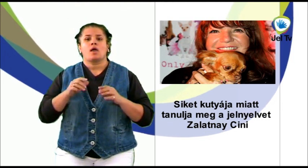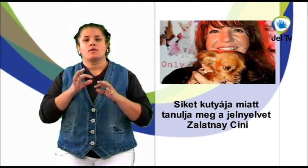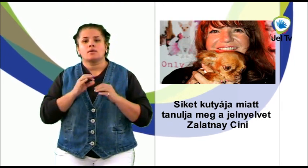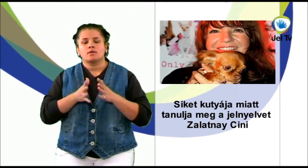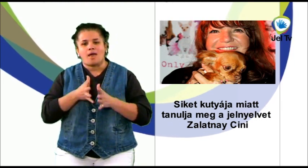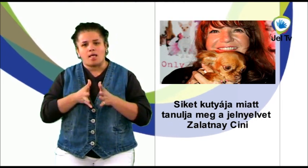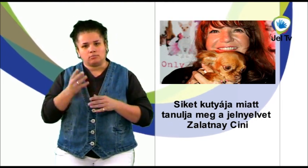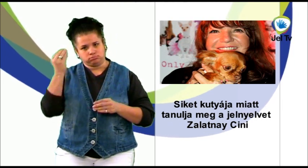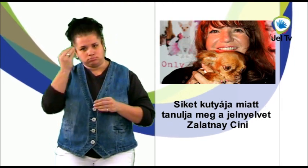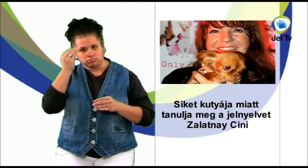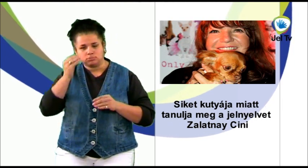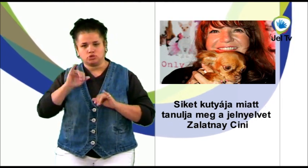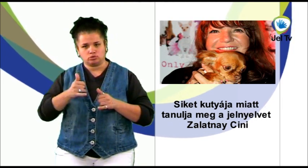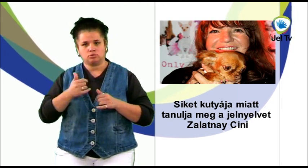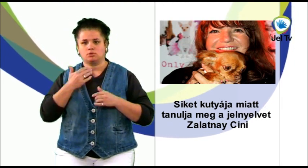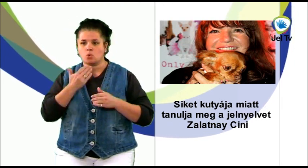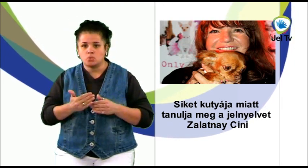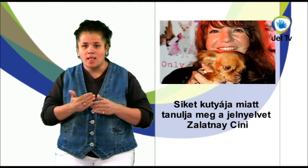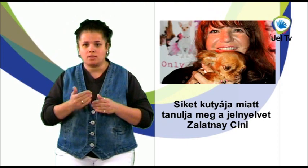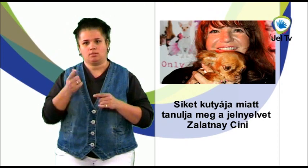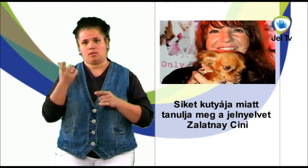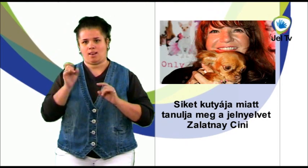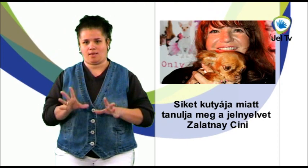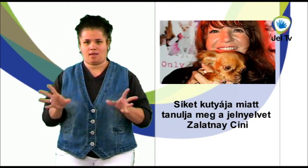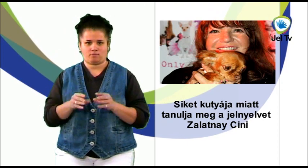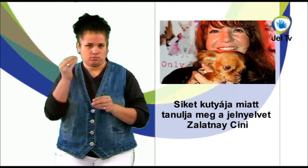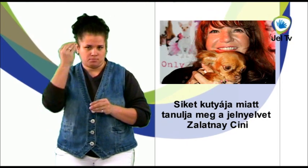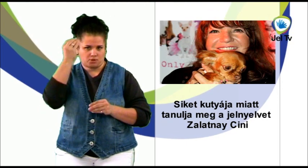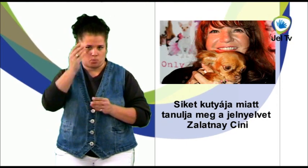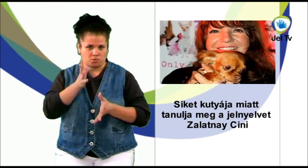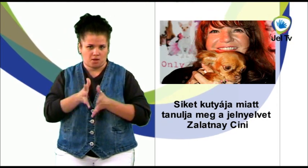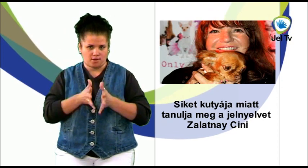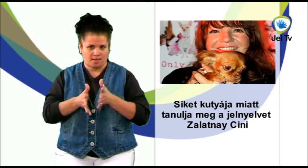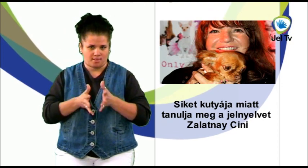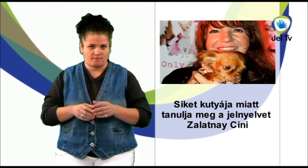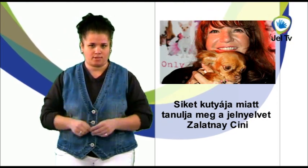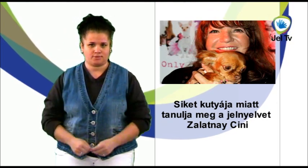Emiatt a lányával együtt megtanulják a jelnyelvet.